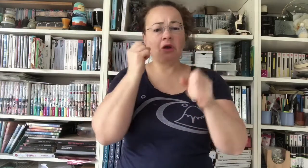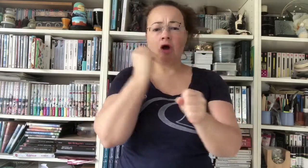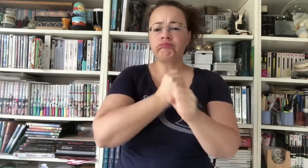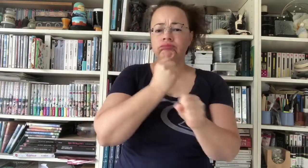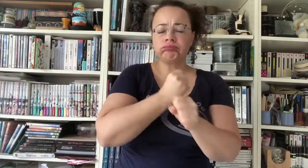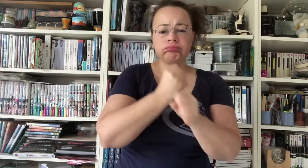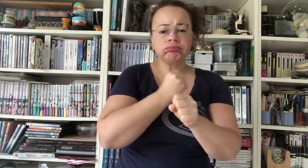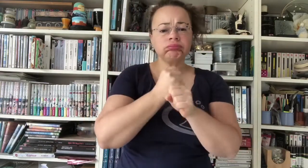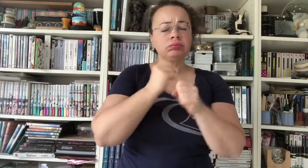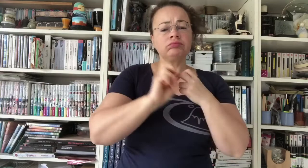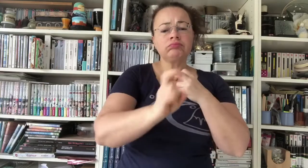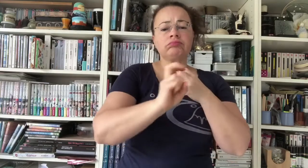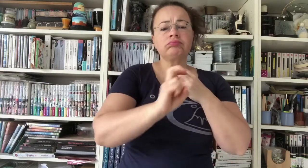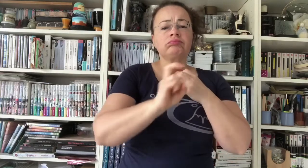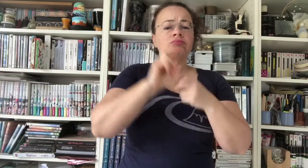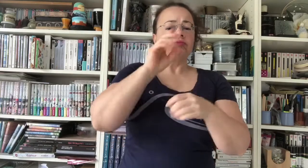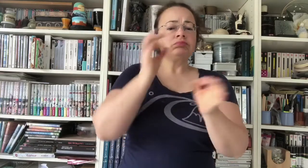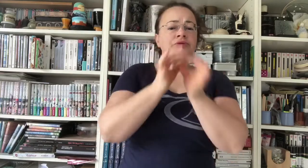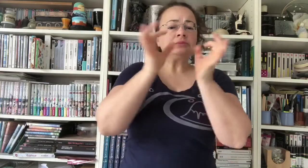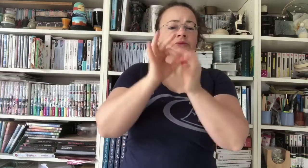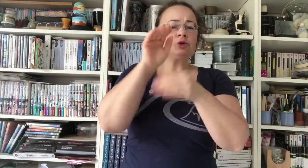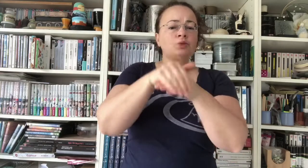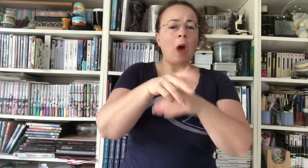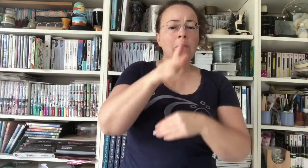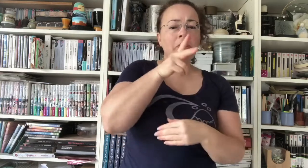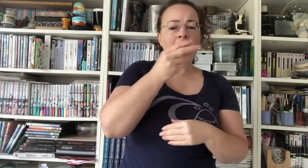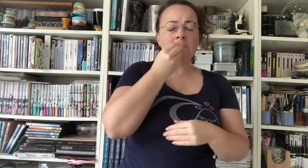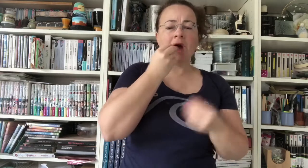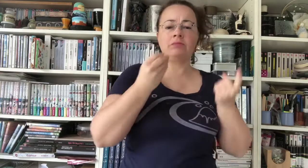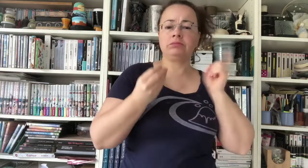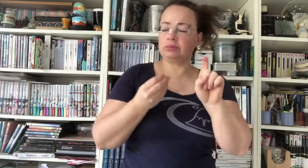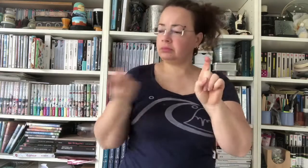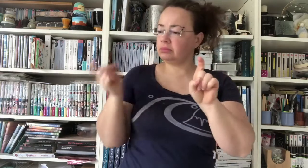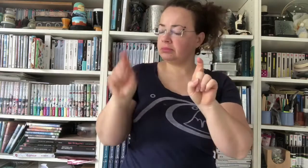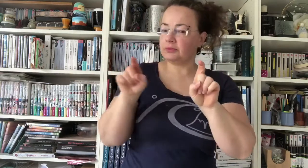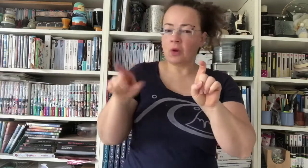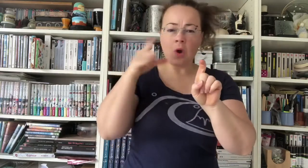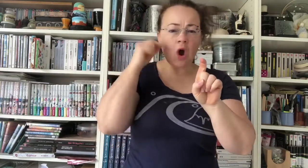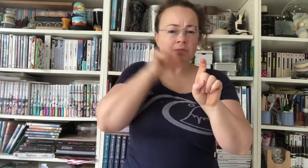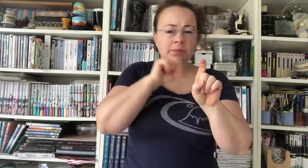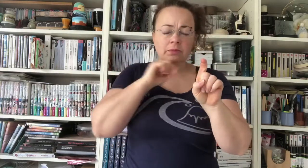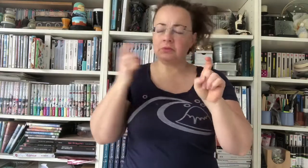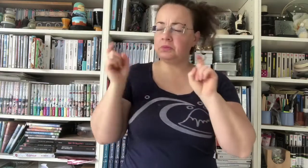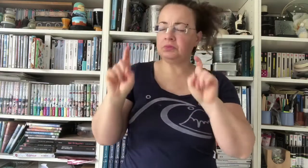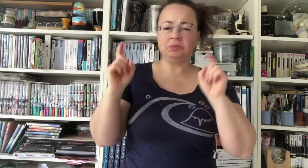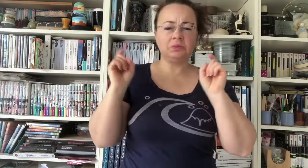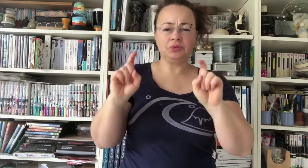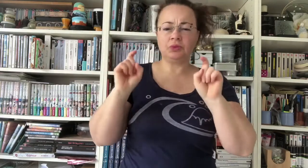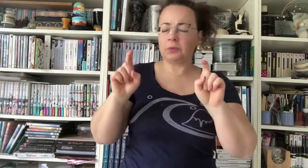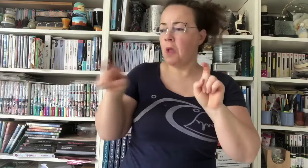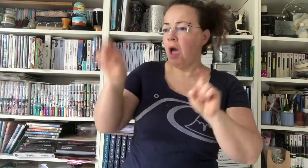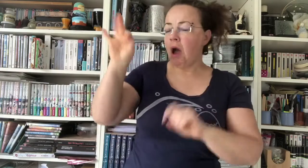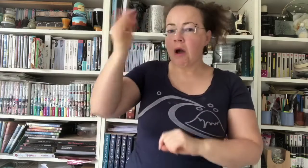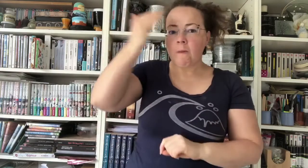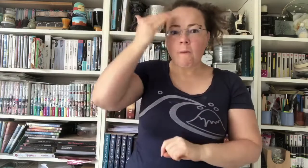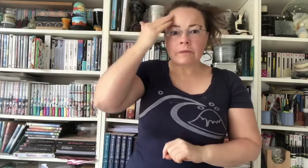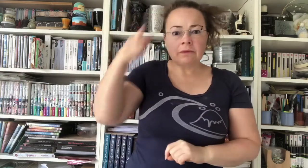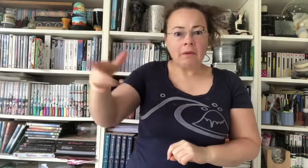elle travaille et de temps en temps, le soir, elle va au bar. Elle s'assoit régulièrement à côté d'un vieux monsieur et réalise qu'elle le connait.